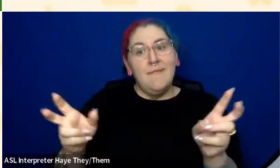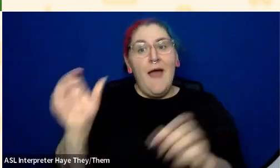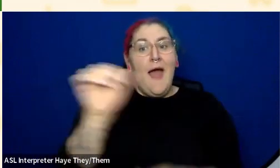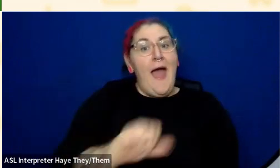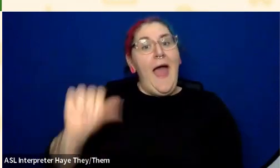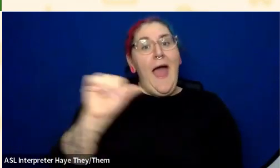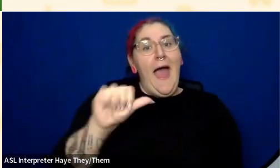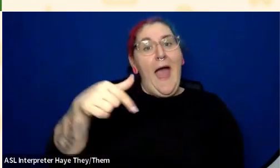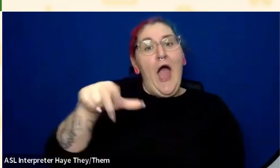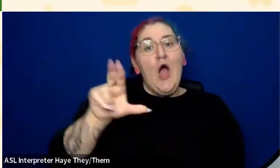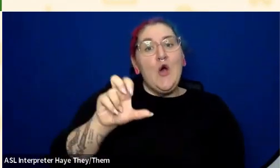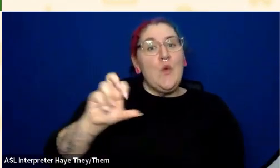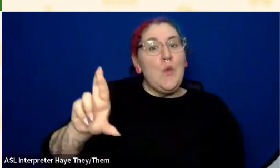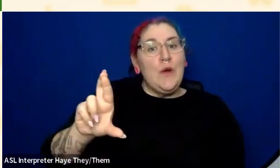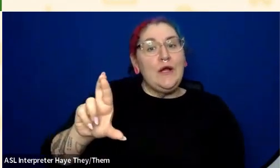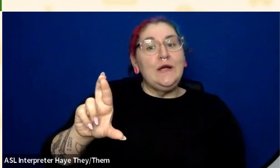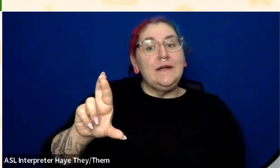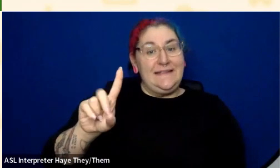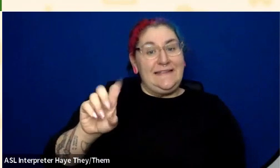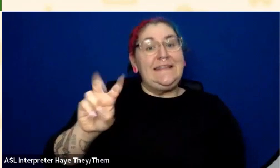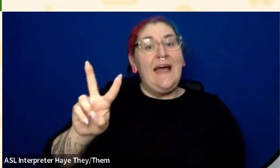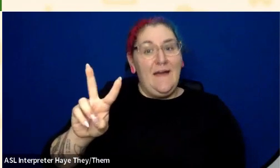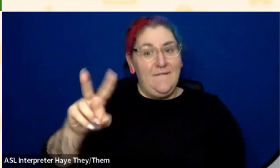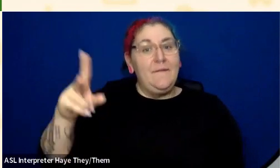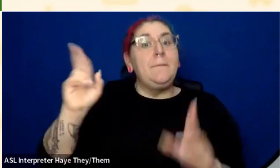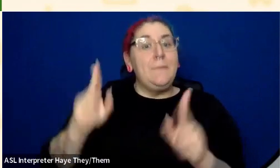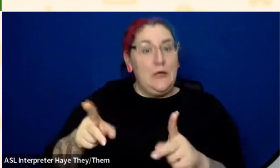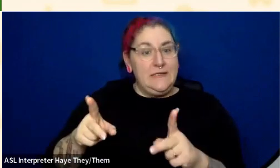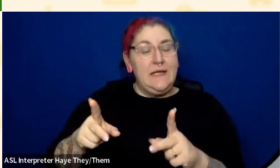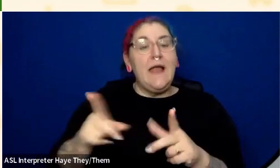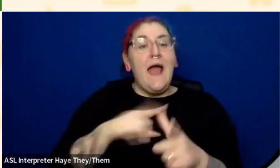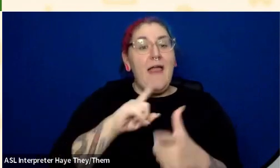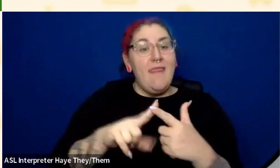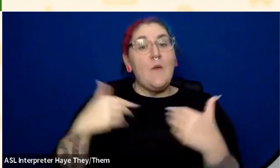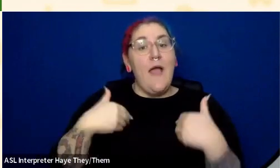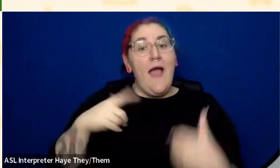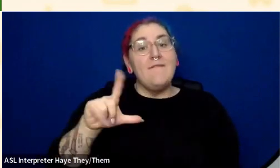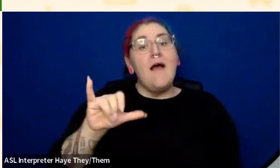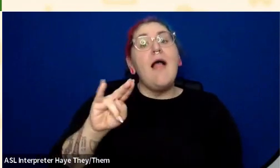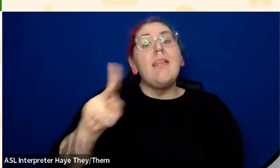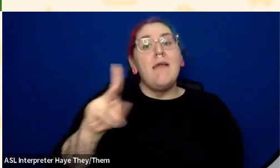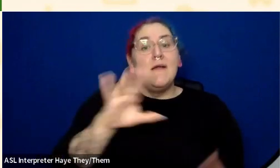a las diapositivas, que es overnightwebsite.com/WPA11Yday.